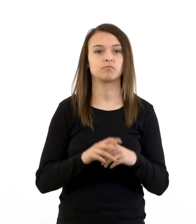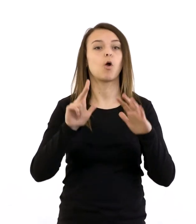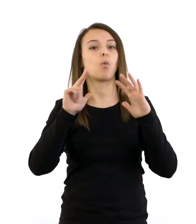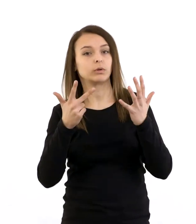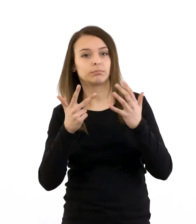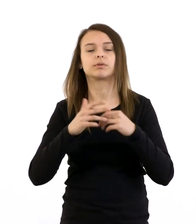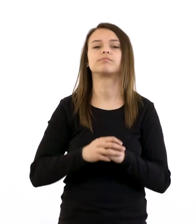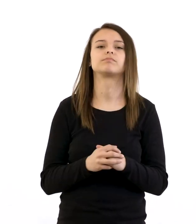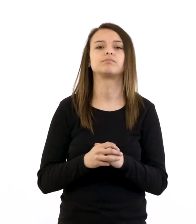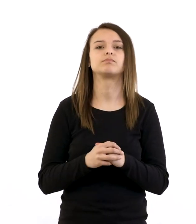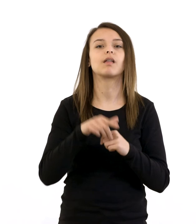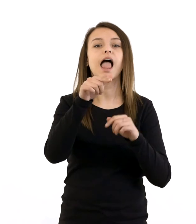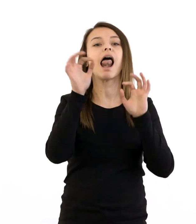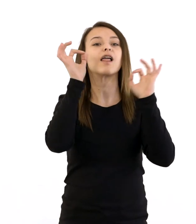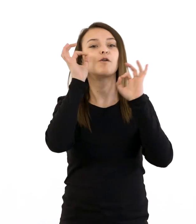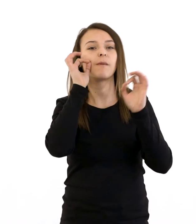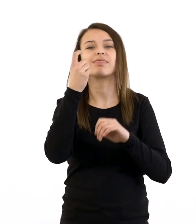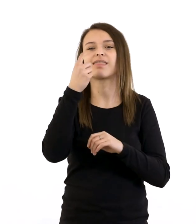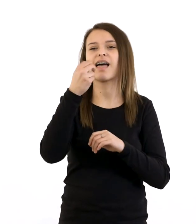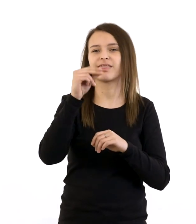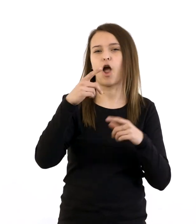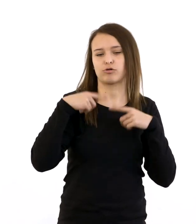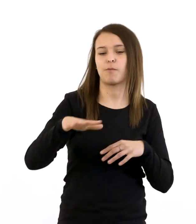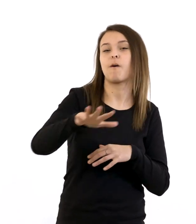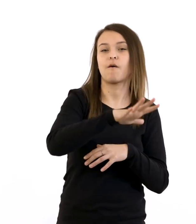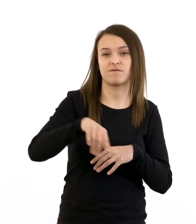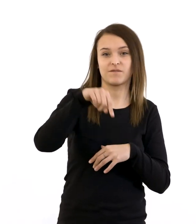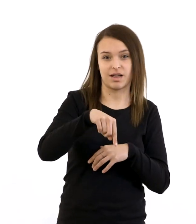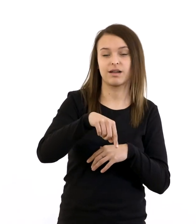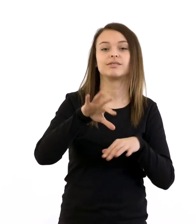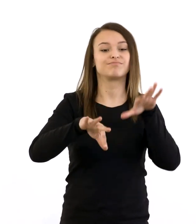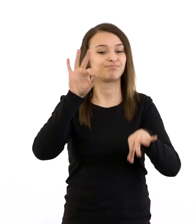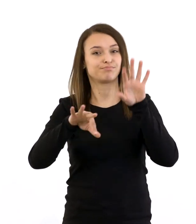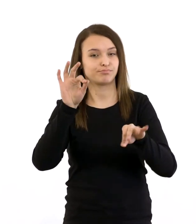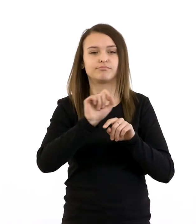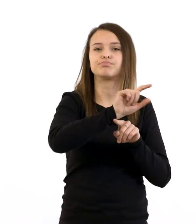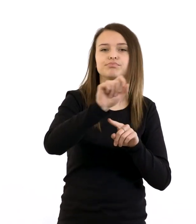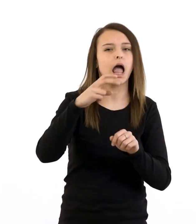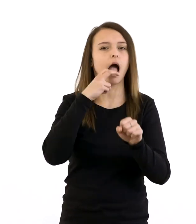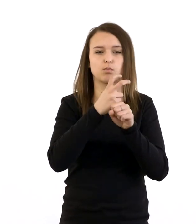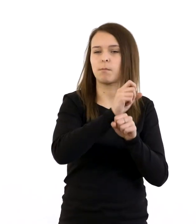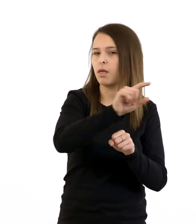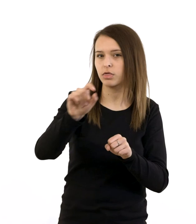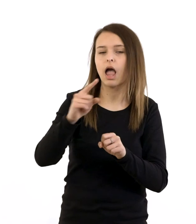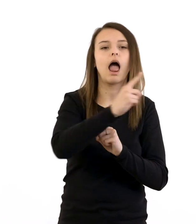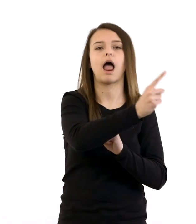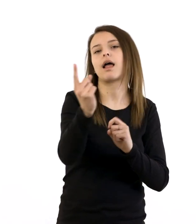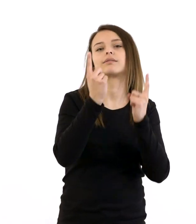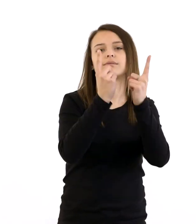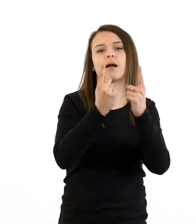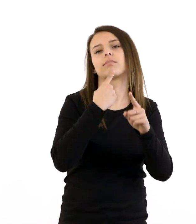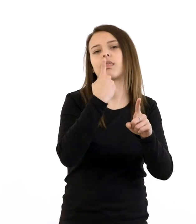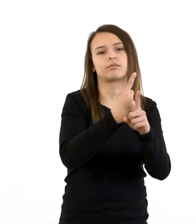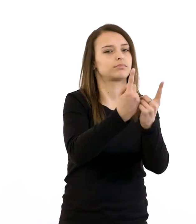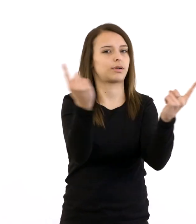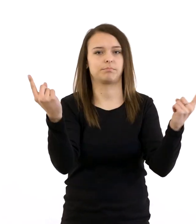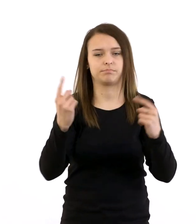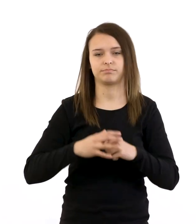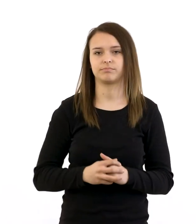zapis o zautomatyzowanym podejmowaniu decyzji bez udziału odbiorcy.